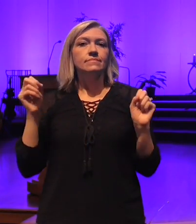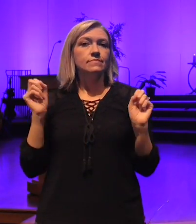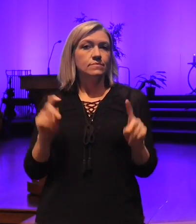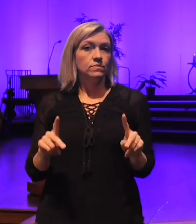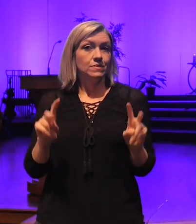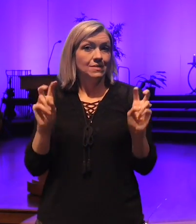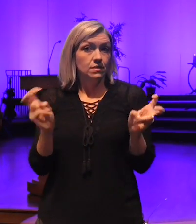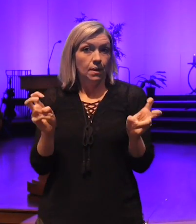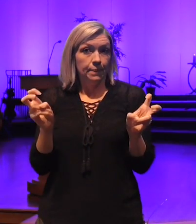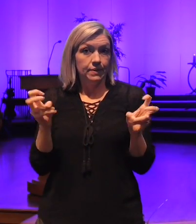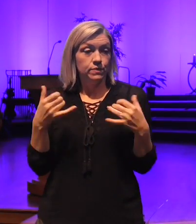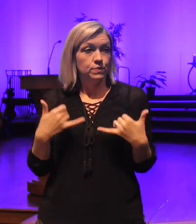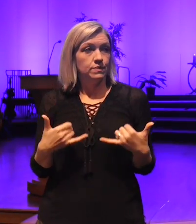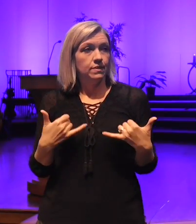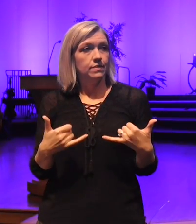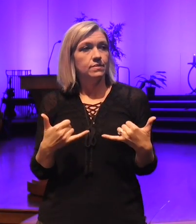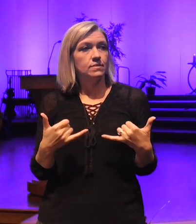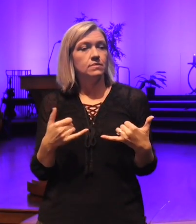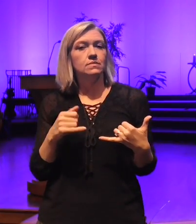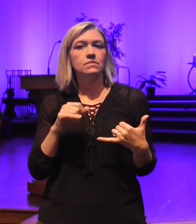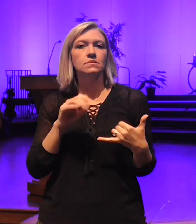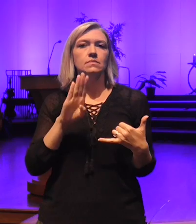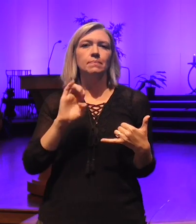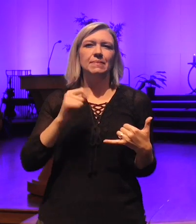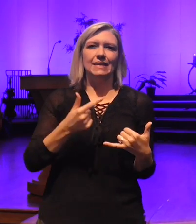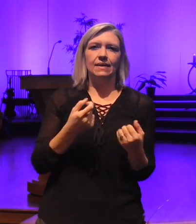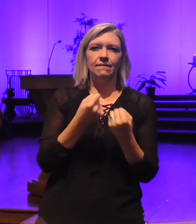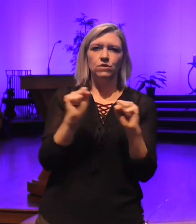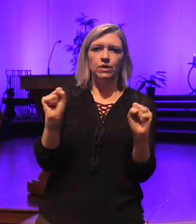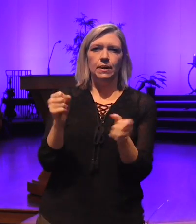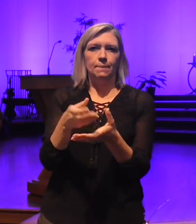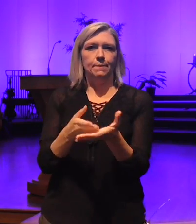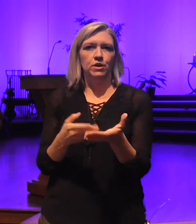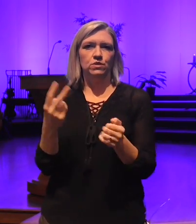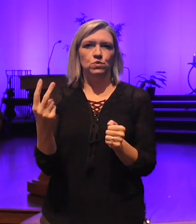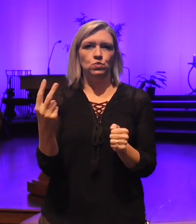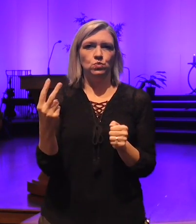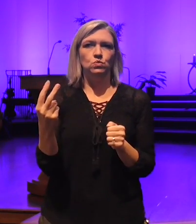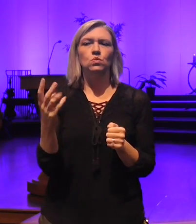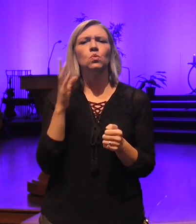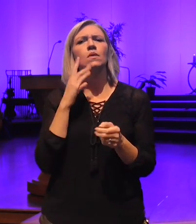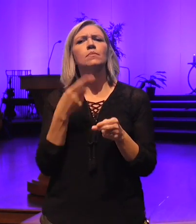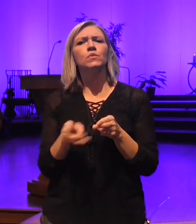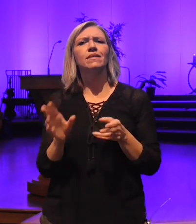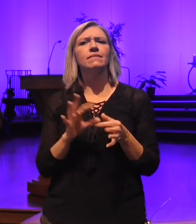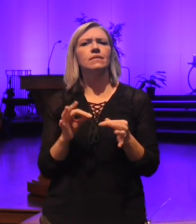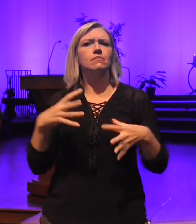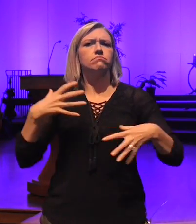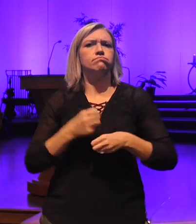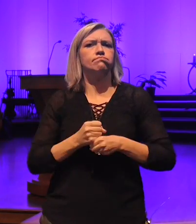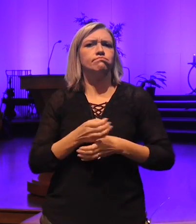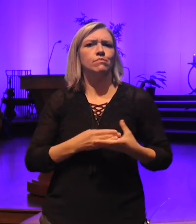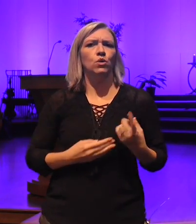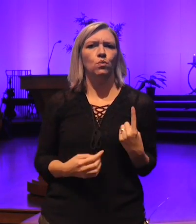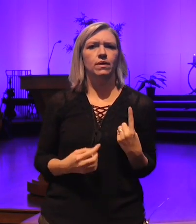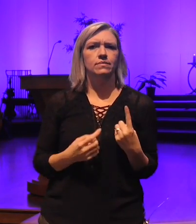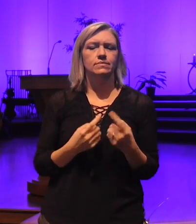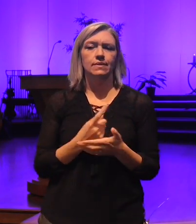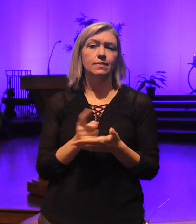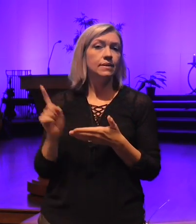hoy es ser libres, esta es la segunda parte, hablemos solo un momento sobre la primera parte la semana pasada,